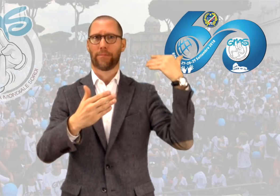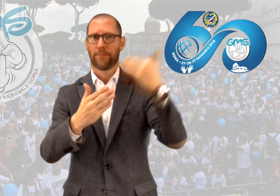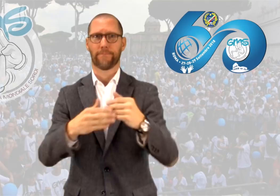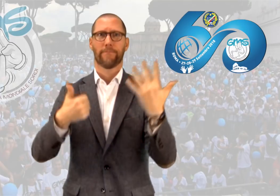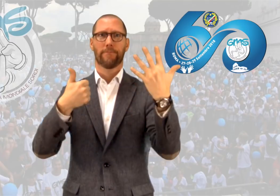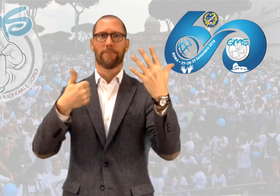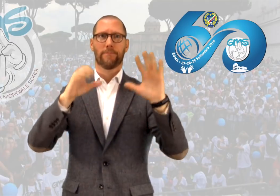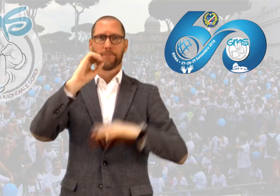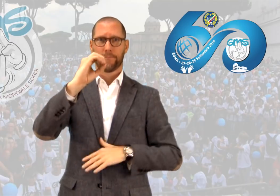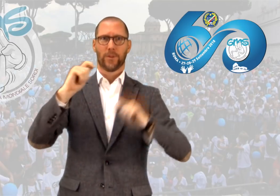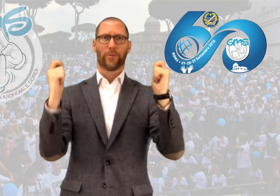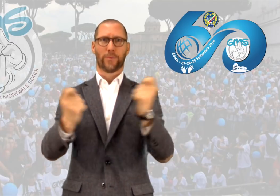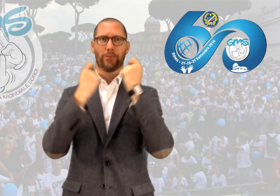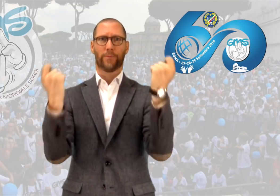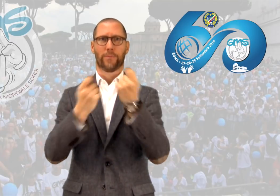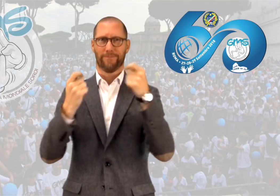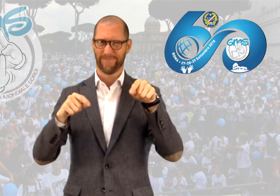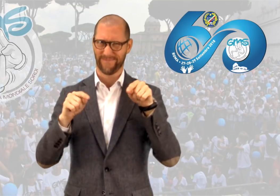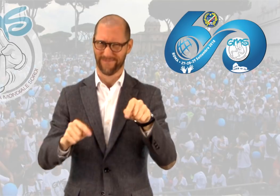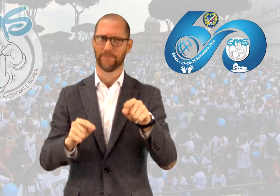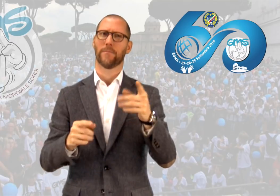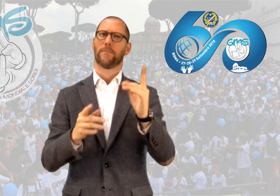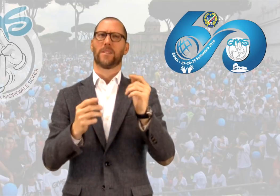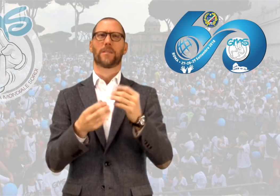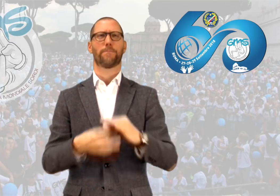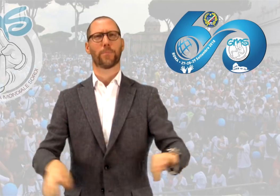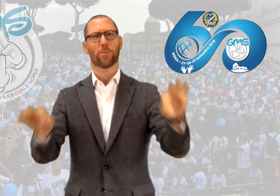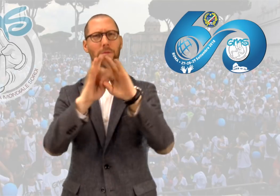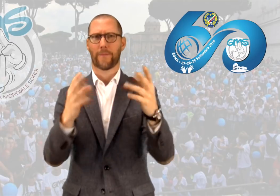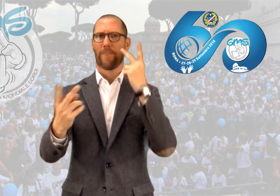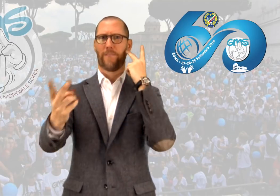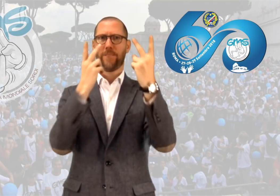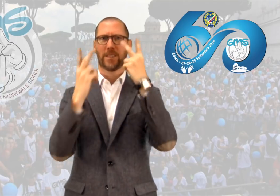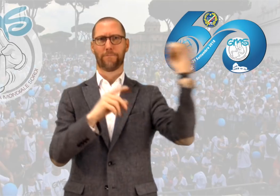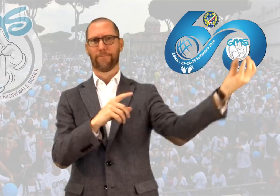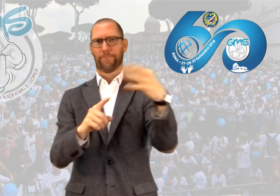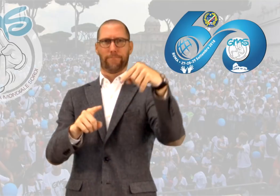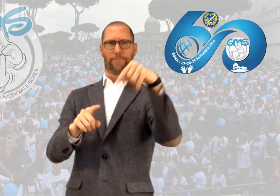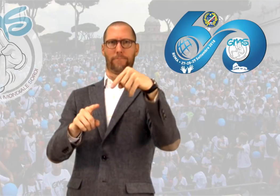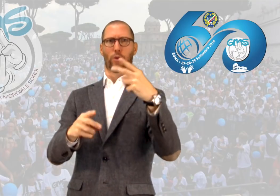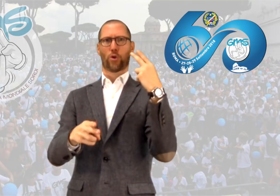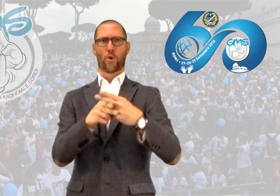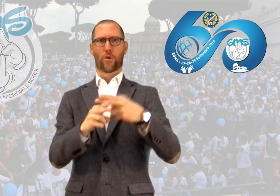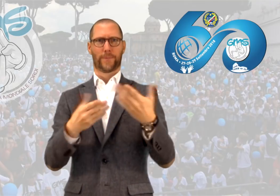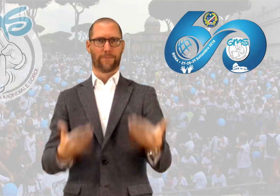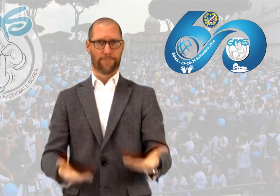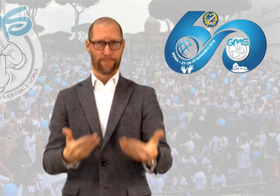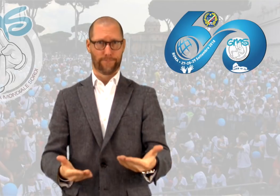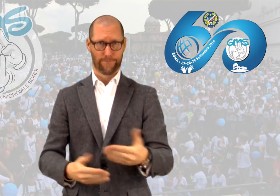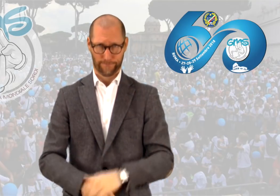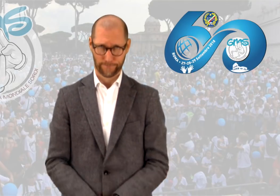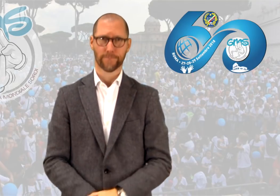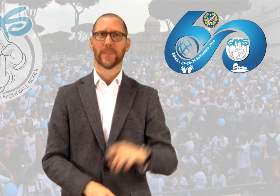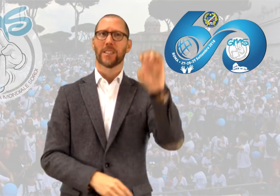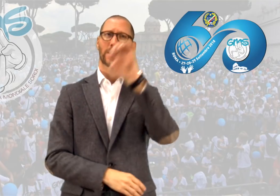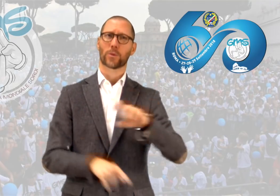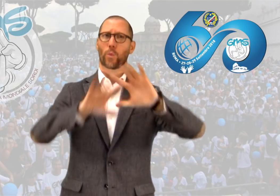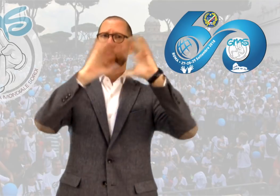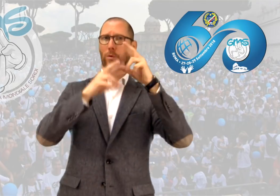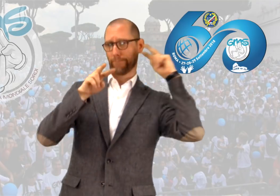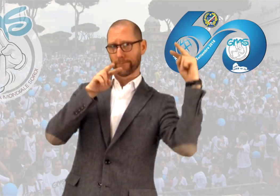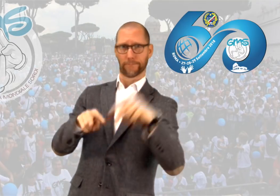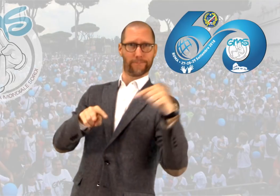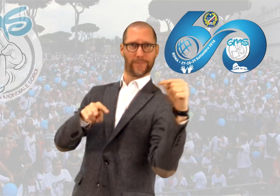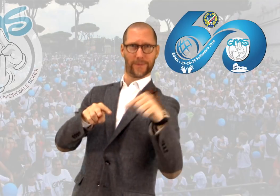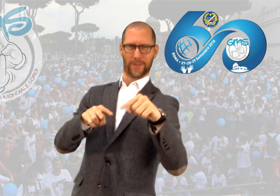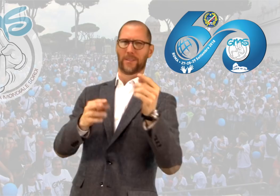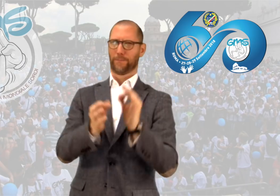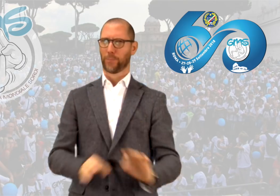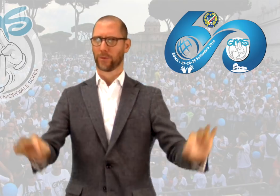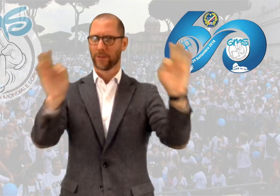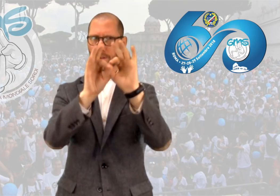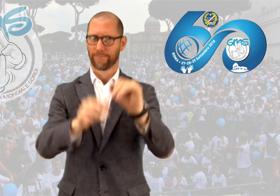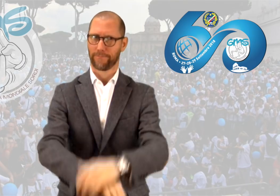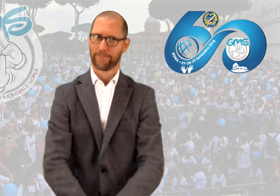sono passati 60 anni! L'evento si farà a Roma per dimostrare all'Europa e il Mondo che l'Italia è presente!